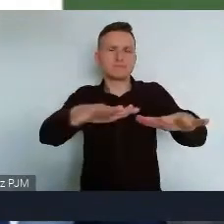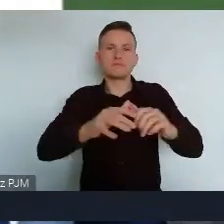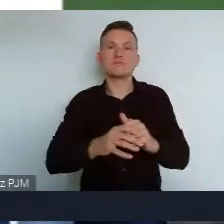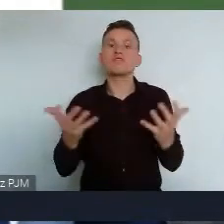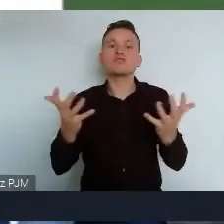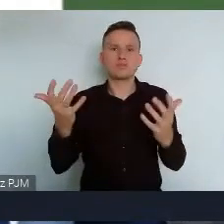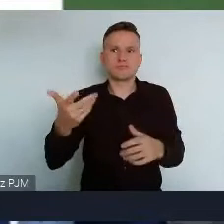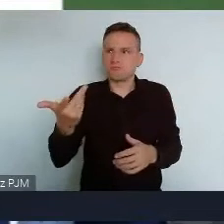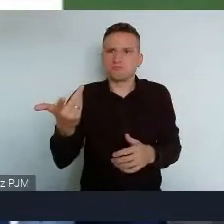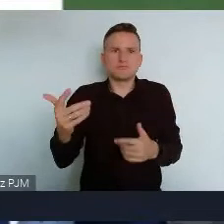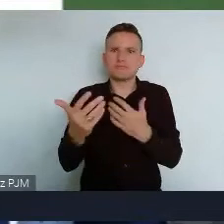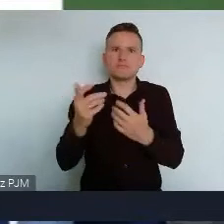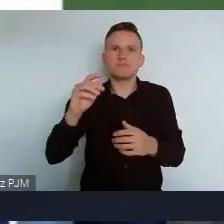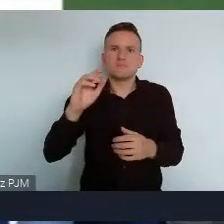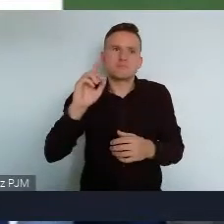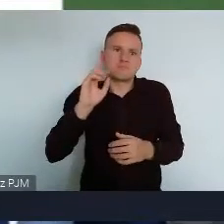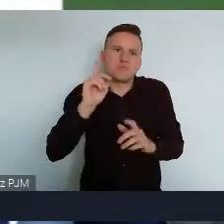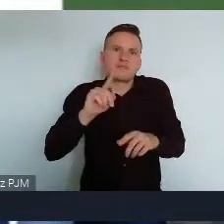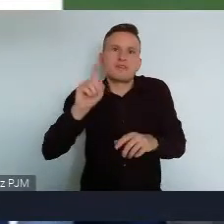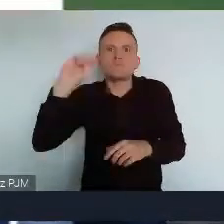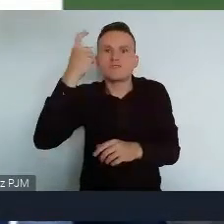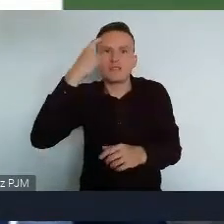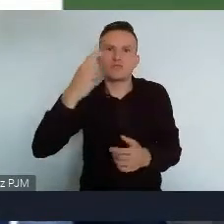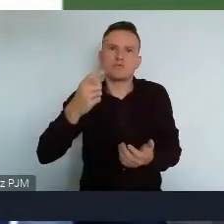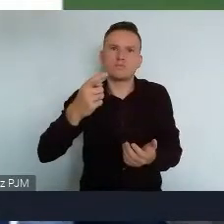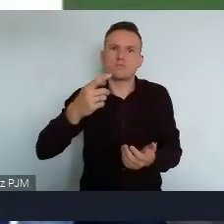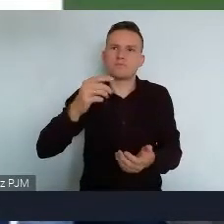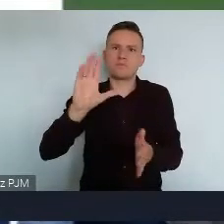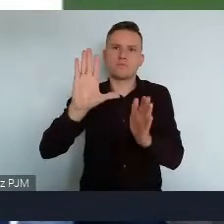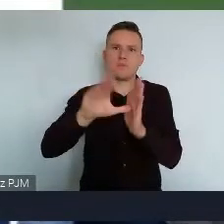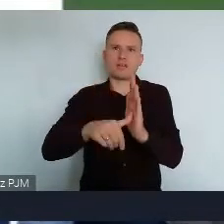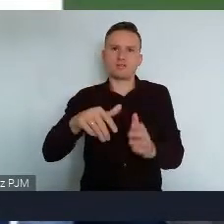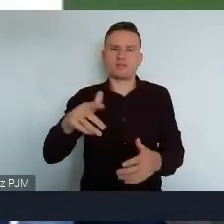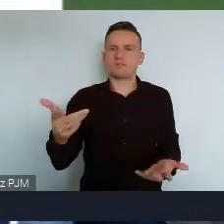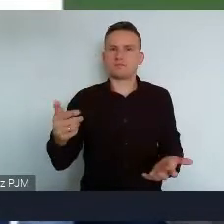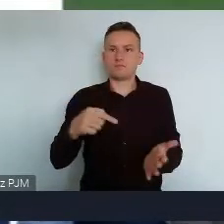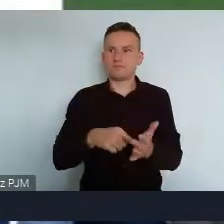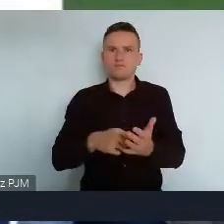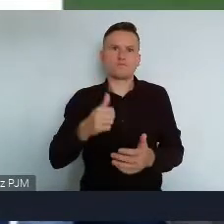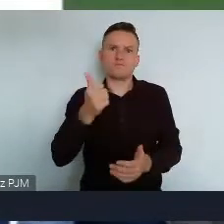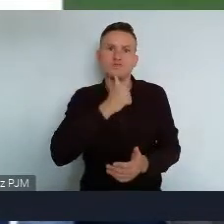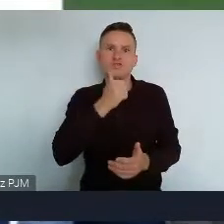Tak że co roku, jeżeli nie jest kolejny teren zazieleniony, to powstaje jeden z parków,